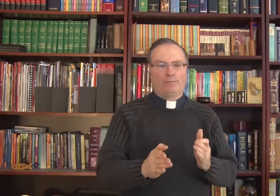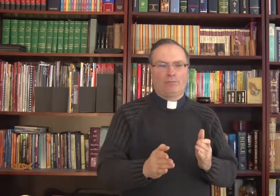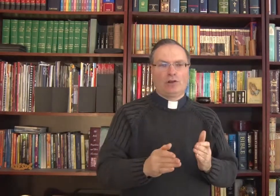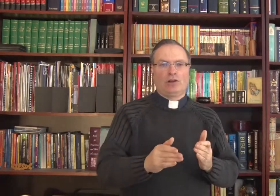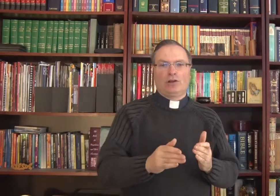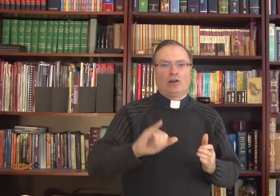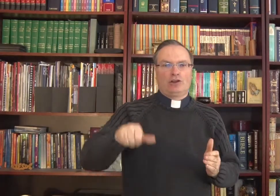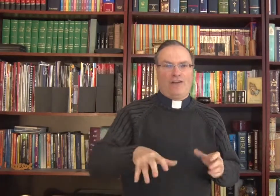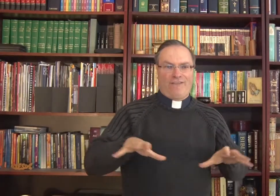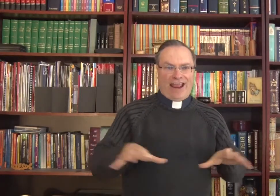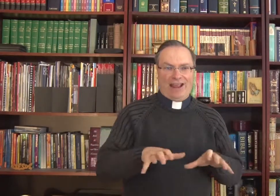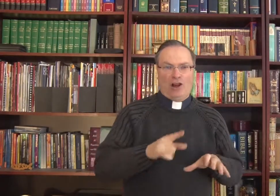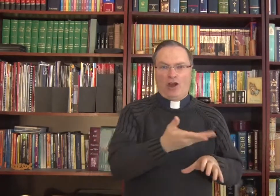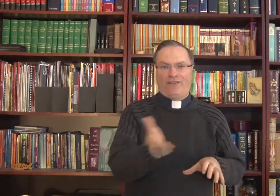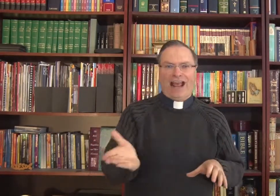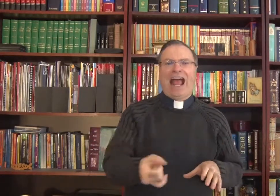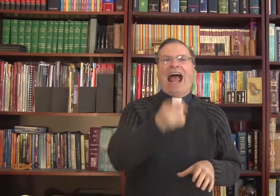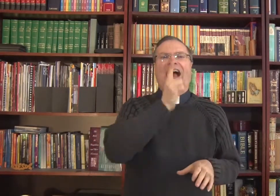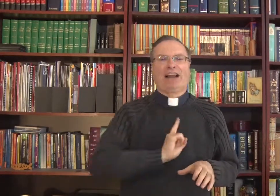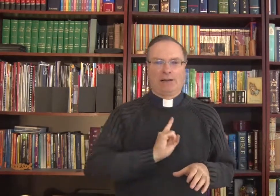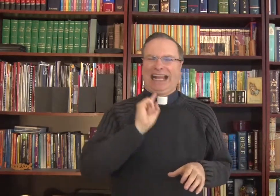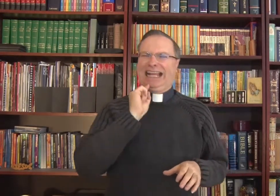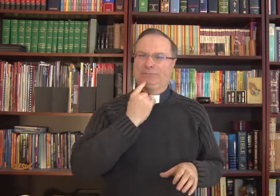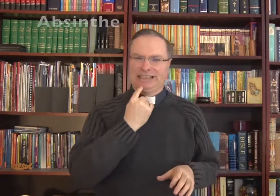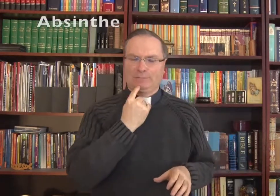Je vais leur faire avaler de l'absinthe,